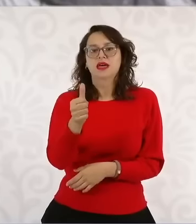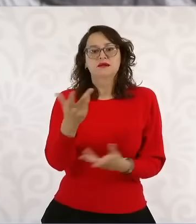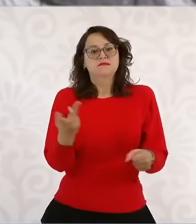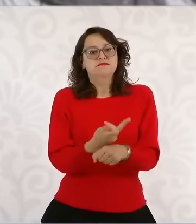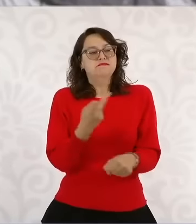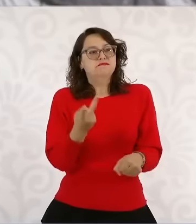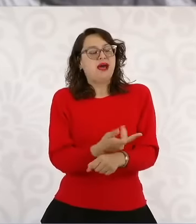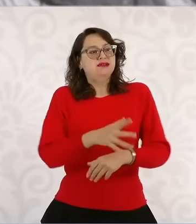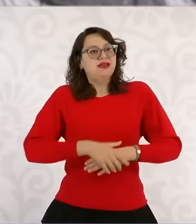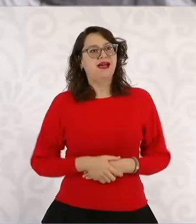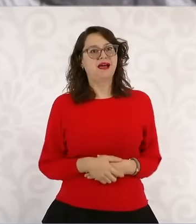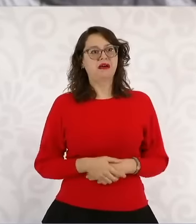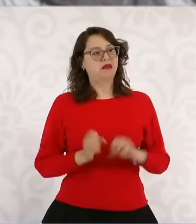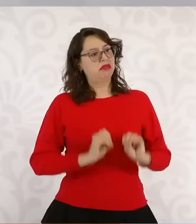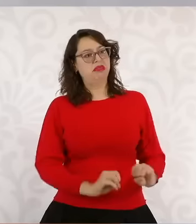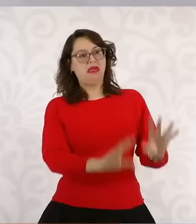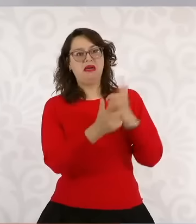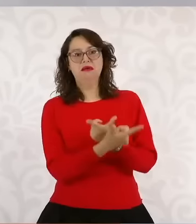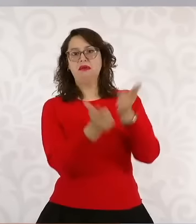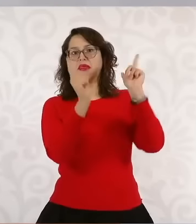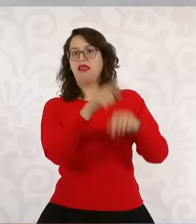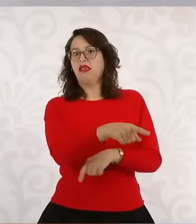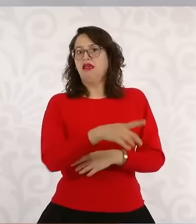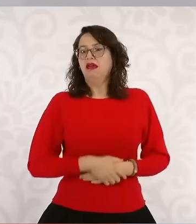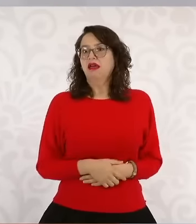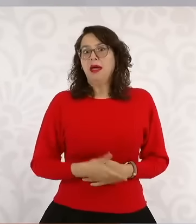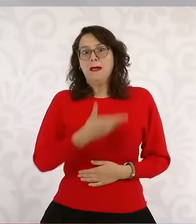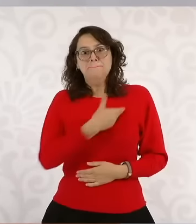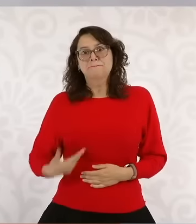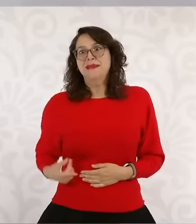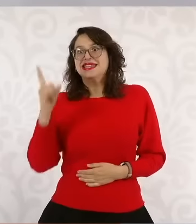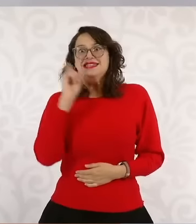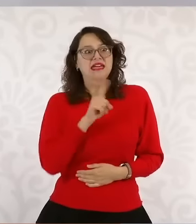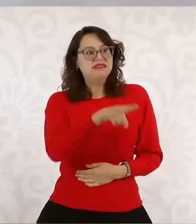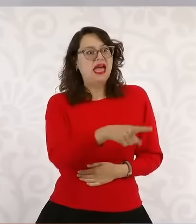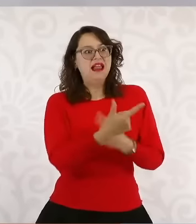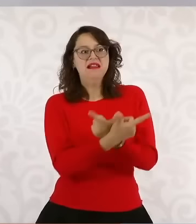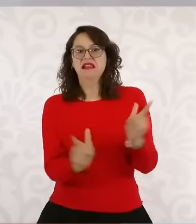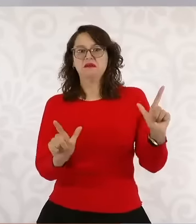se quedan todas las mujeres mexicanas. Si esto le hacen a la presidenta, pues, ¿qué va a pasar